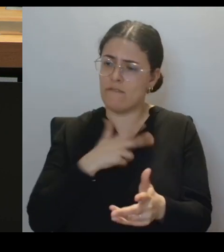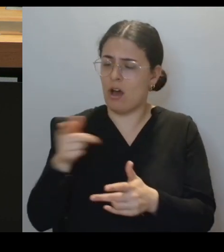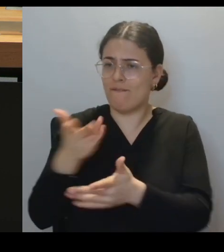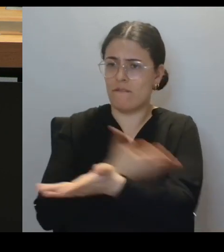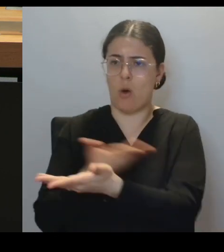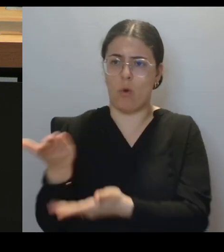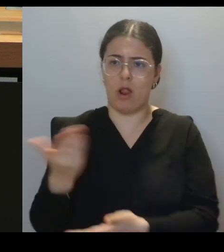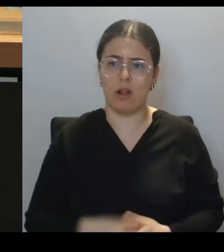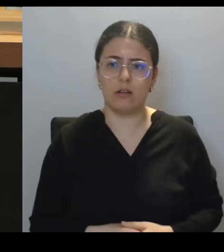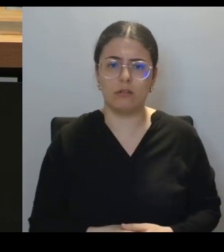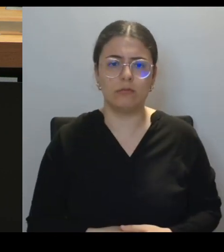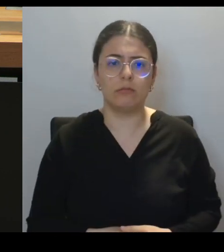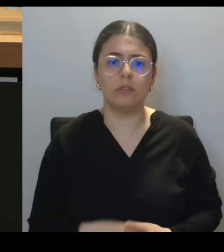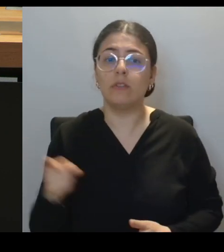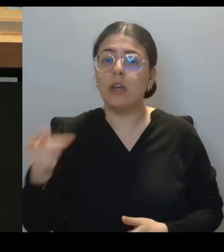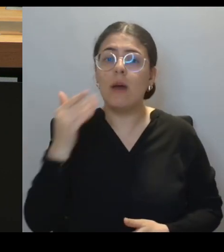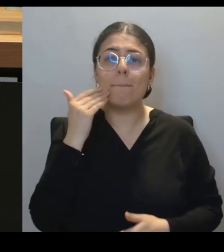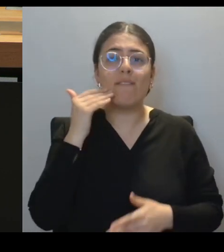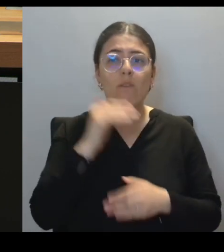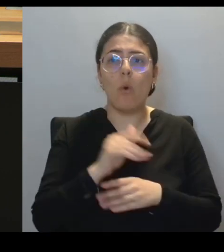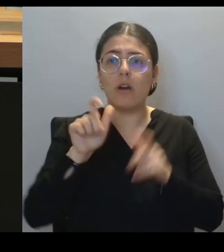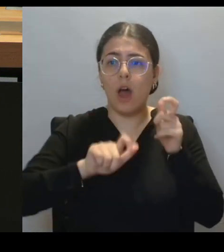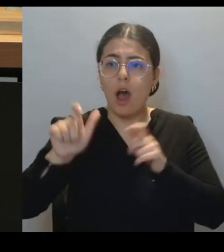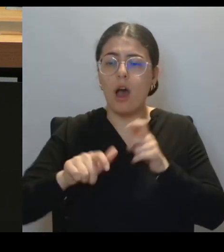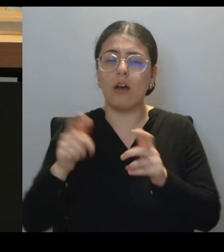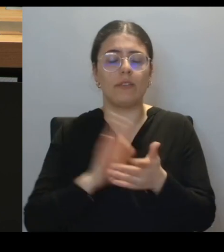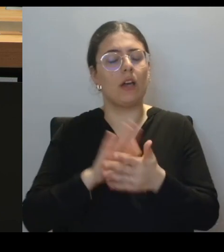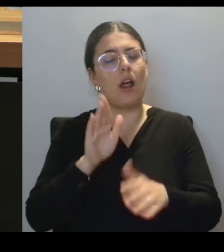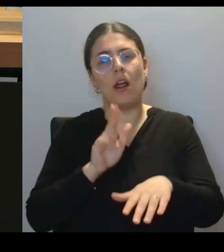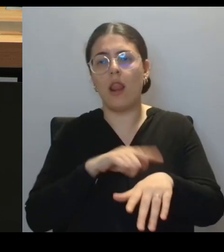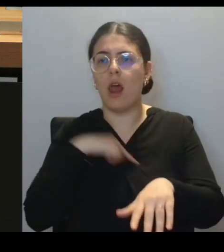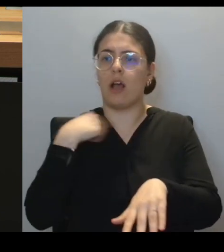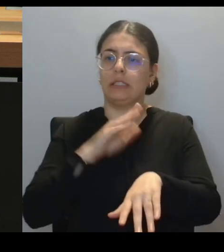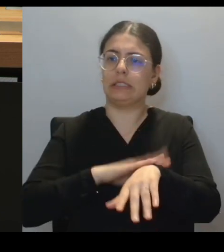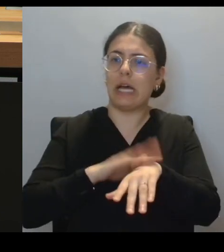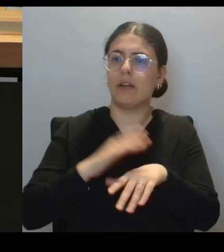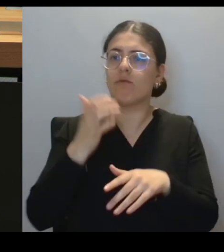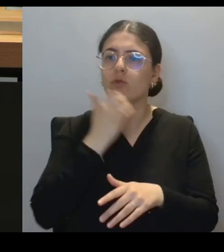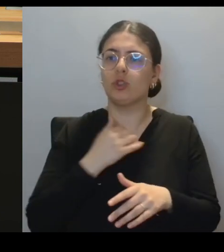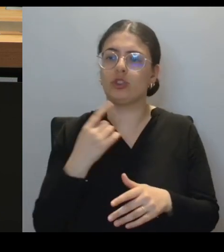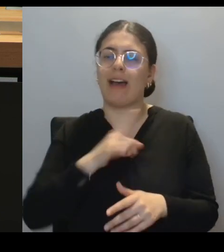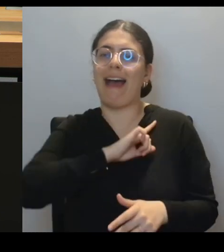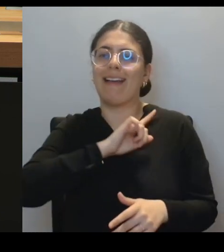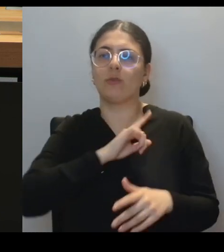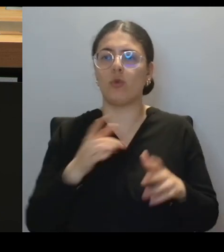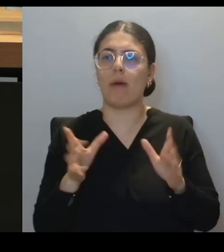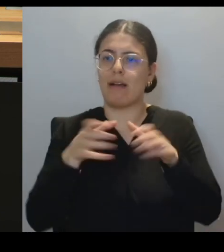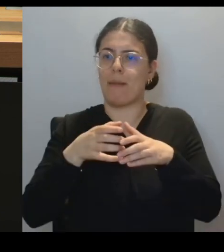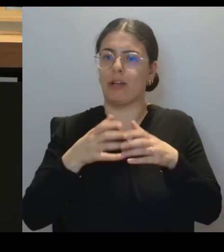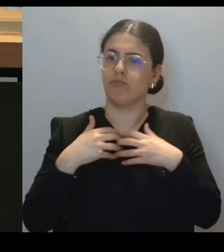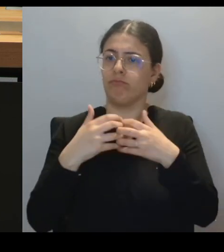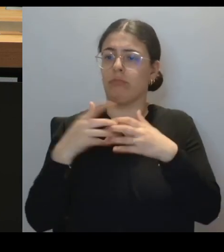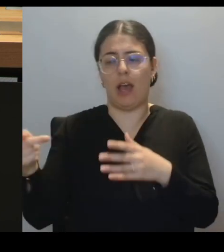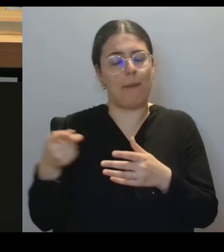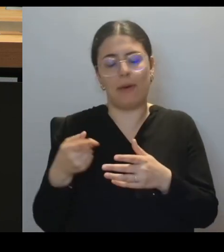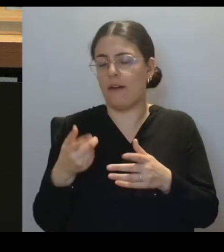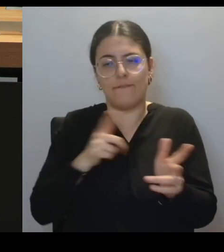Haus eine Eigentümergemeinschaft zu machen. Das ist ja keine gänzlich neue Erfindung und es gibt für außergewöhnliche Projekte